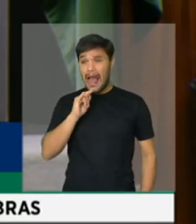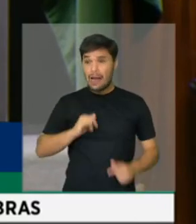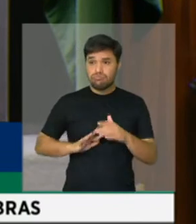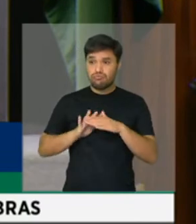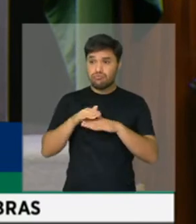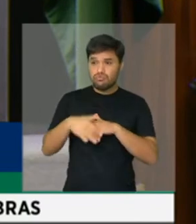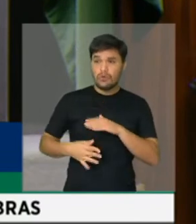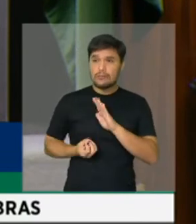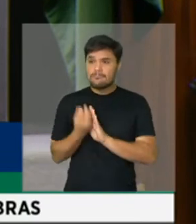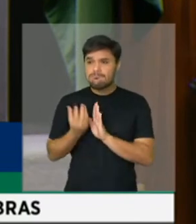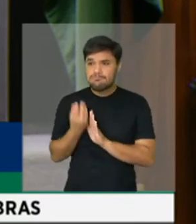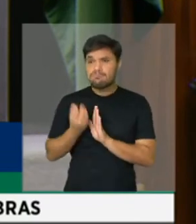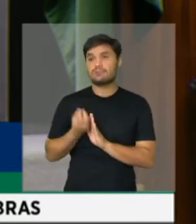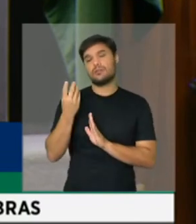QUE TEM NO PARECER DO RELATOR.